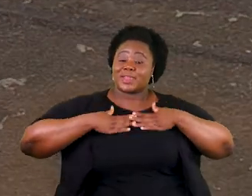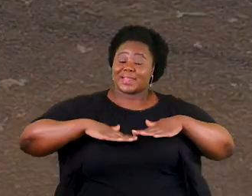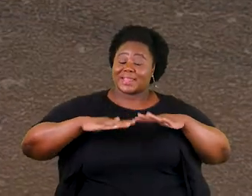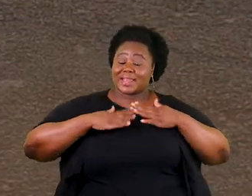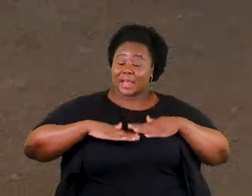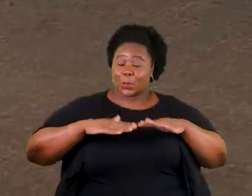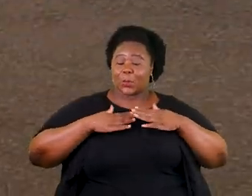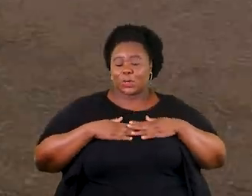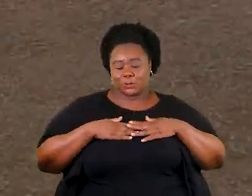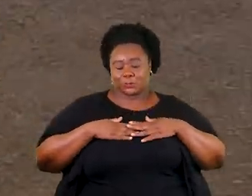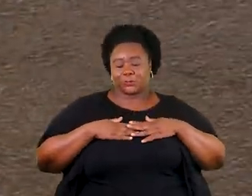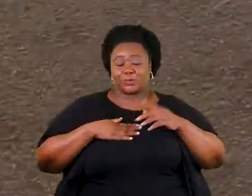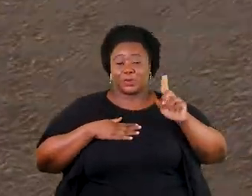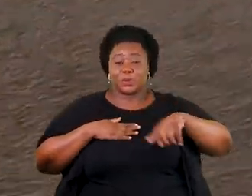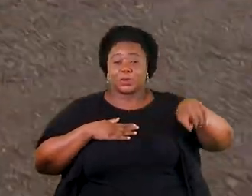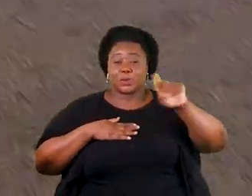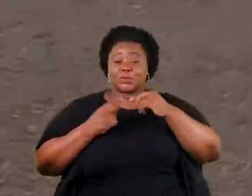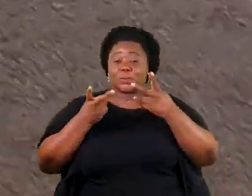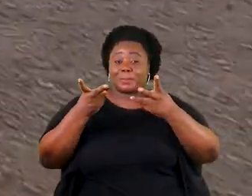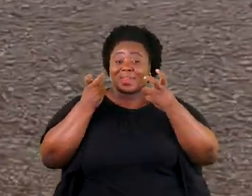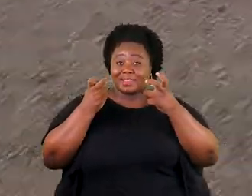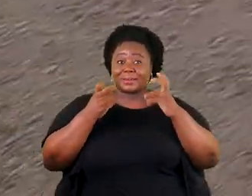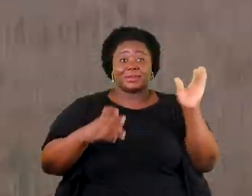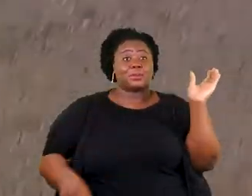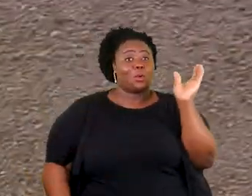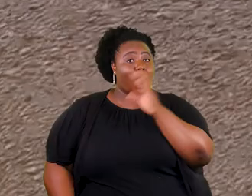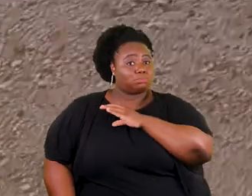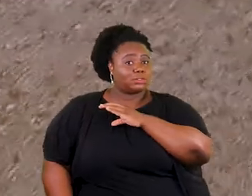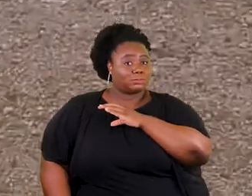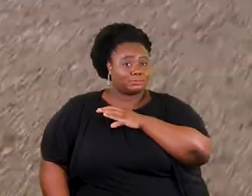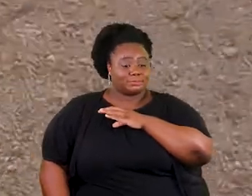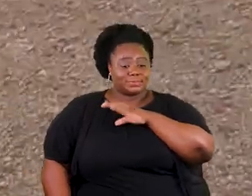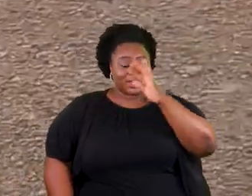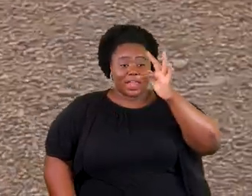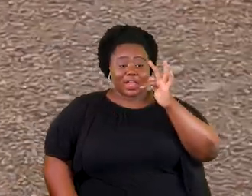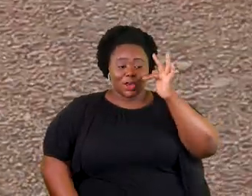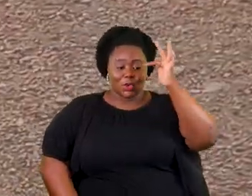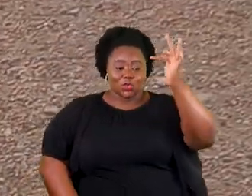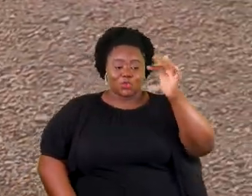pois percebemos bem a tempo que o futuro é hoje.